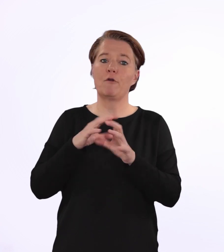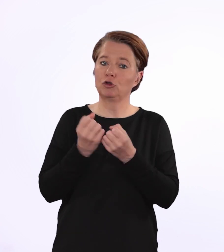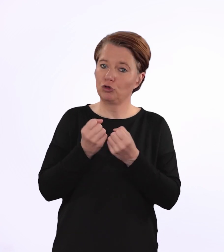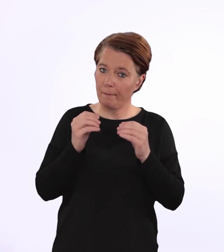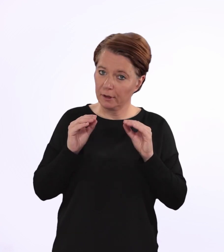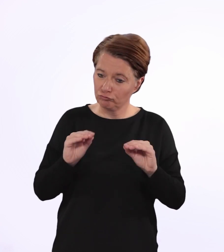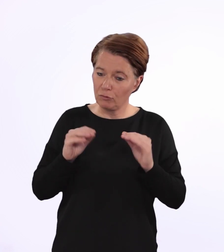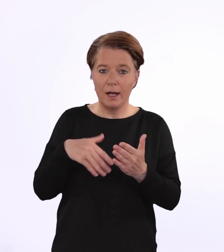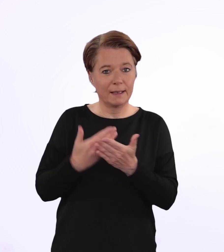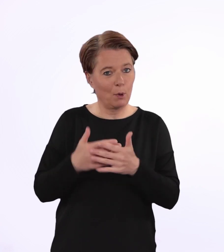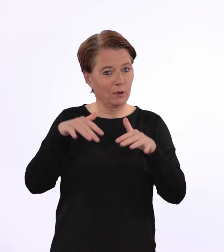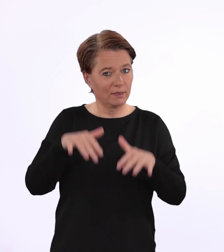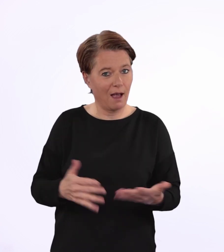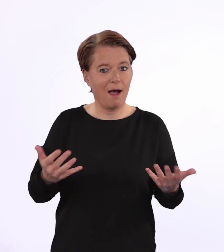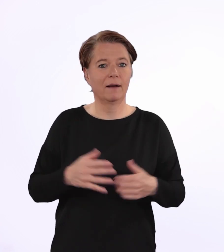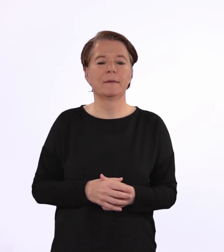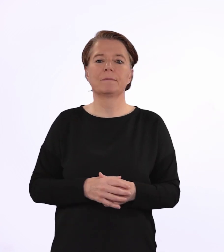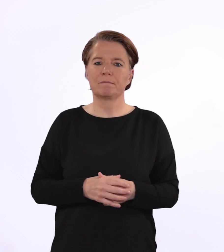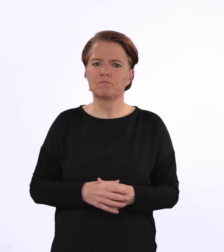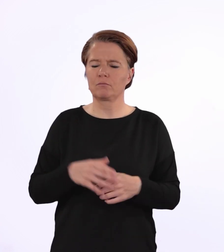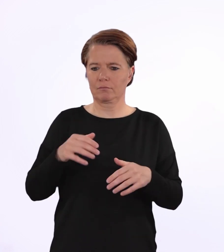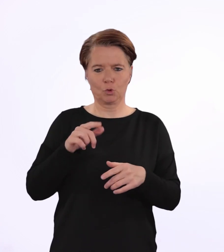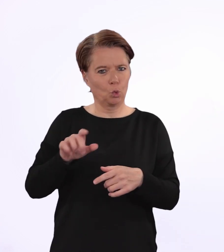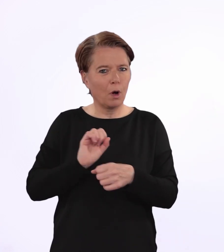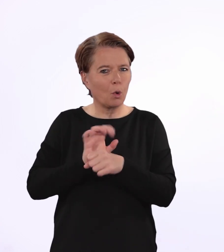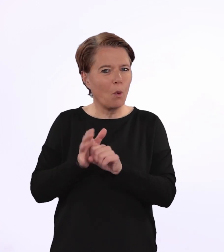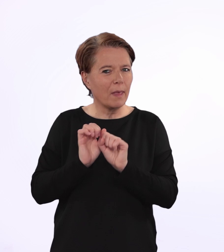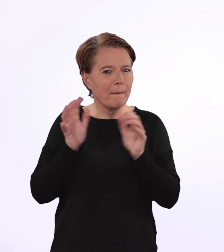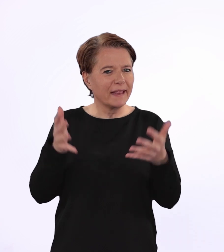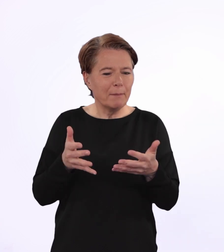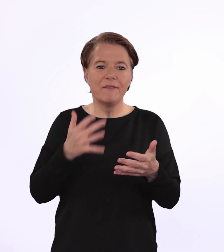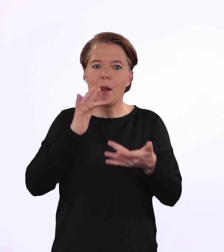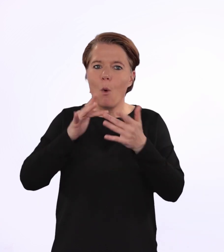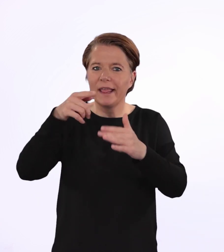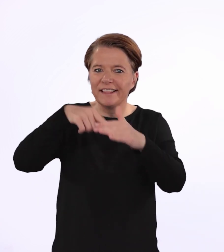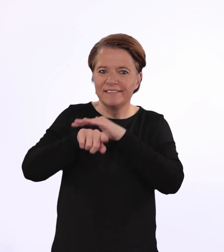und habe Workshops gegeben. Vor allem in der Pandemie, auch Online-Bewegungs-Klassen.